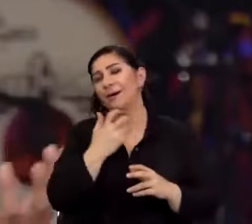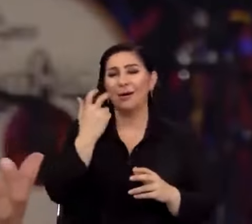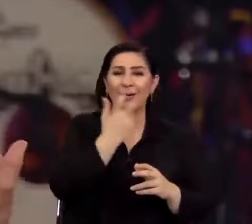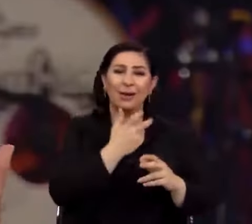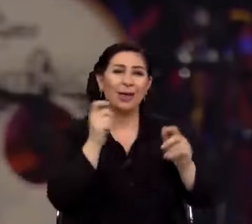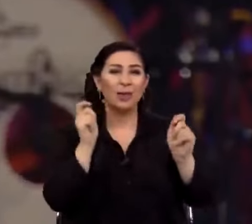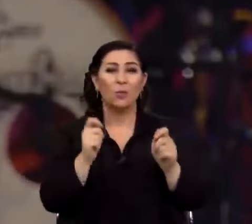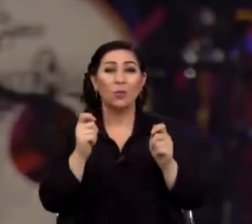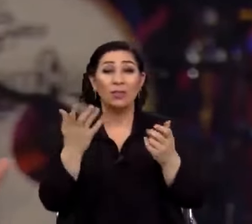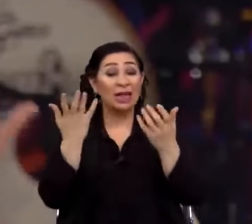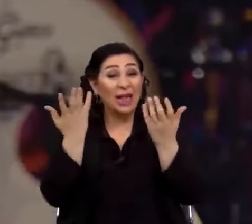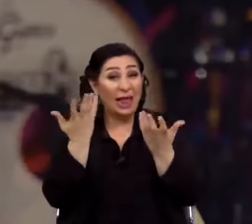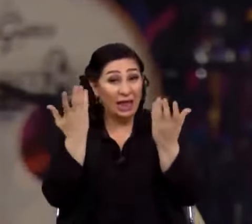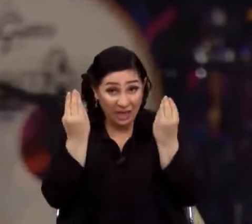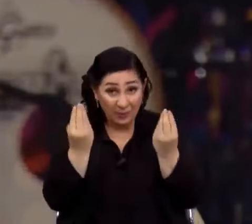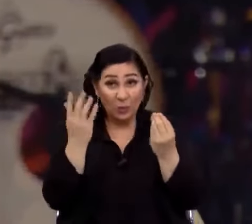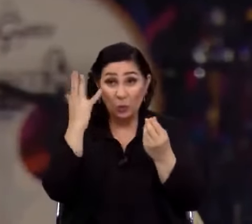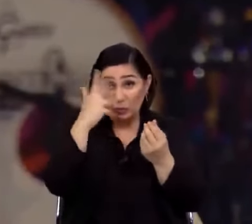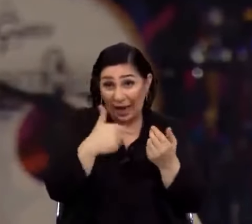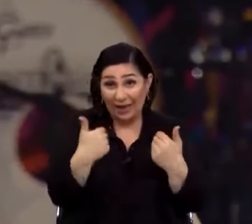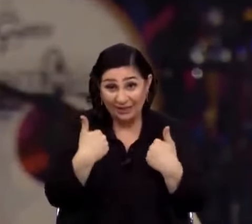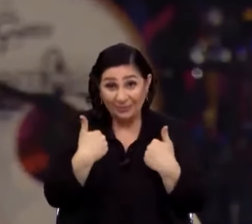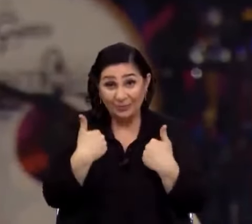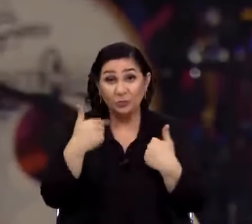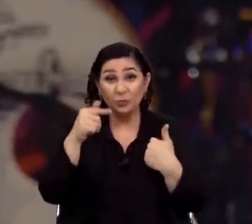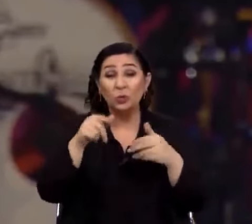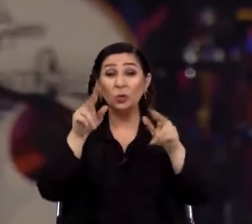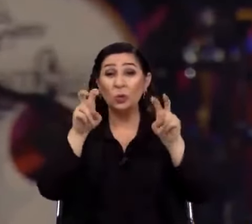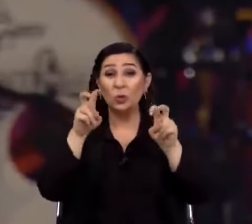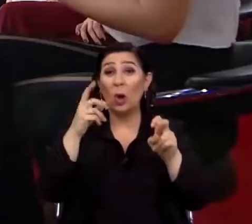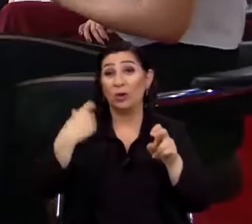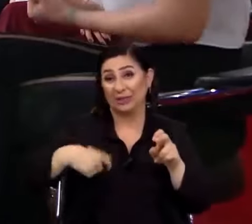söyleyebiliyorum O da utangaç bir insan olduğum için bu konuda özellikle kendi